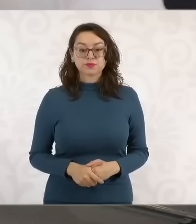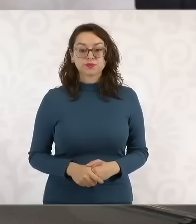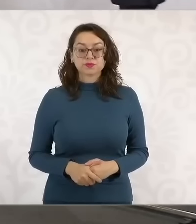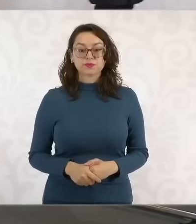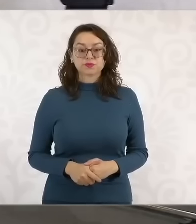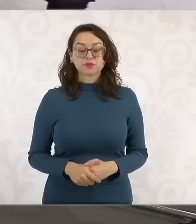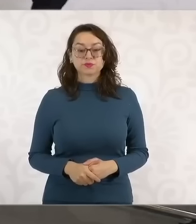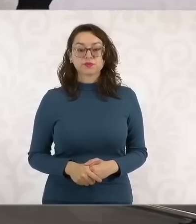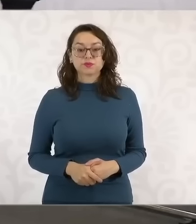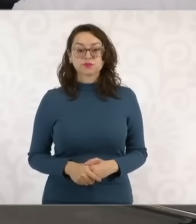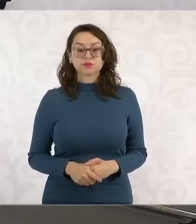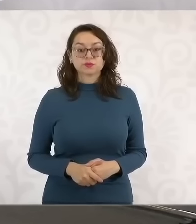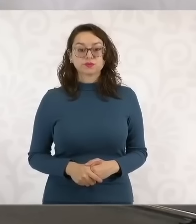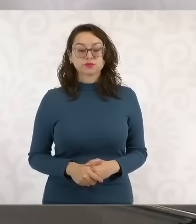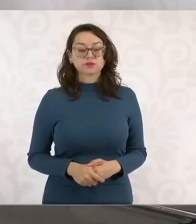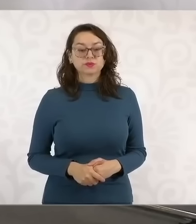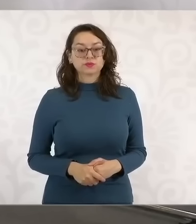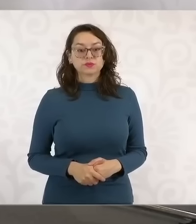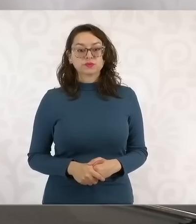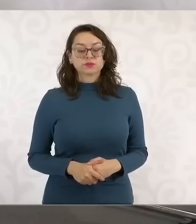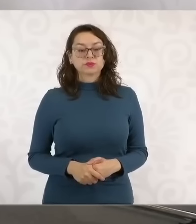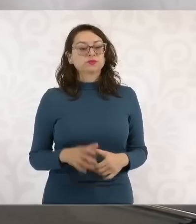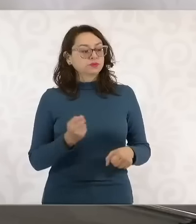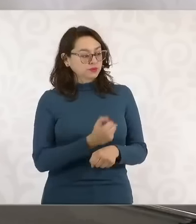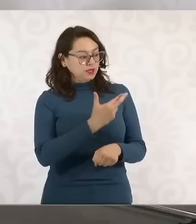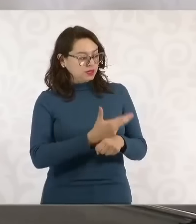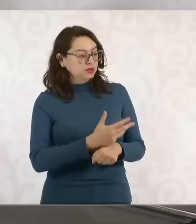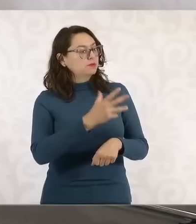Con su permiso, señora presidenta, señor secretario, con su permiso. Buenos Buenos